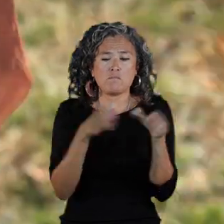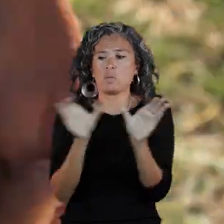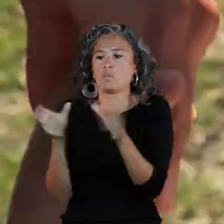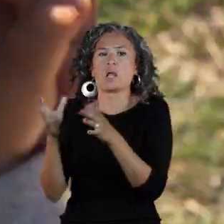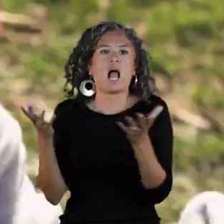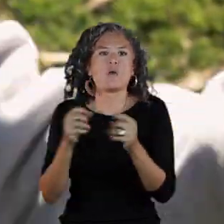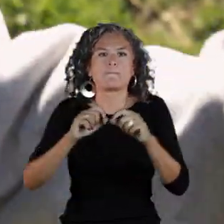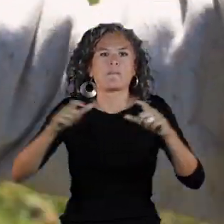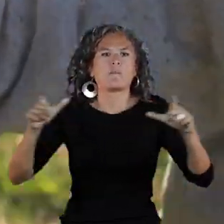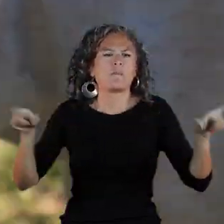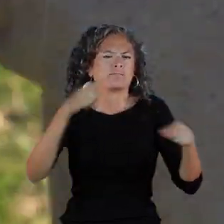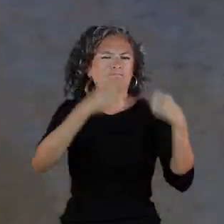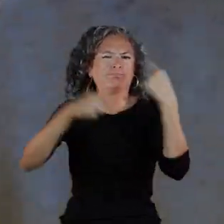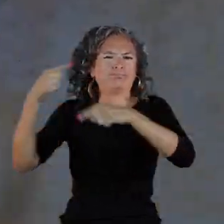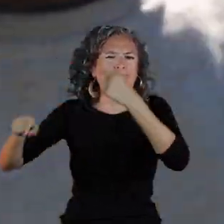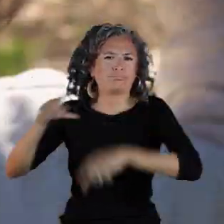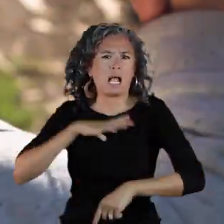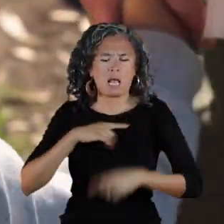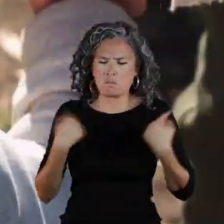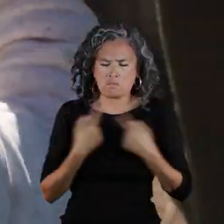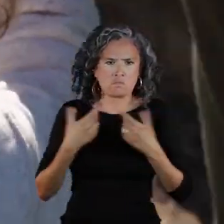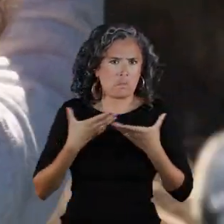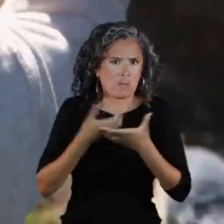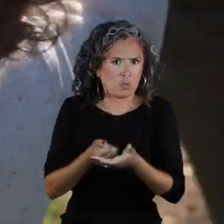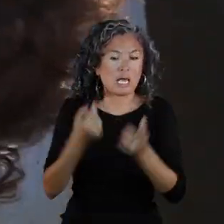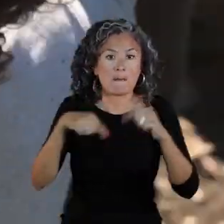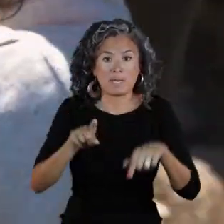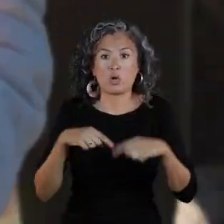vez más complejas y diversas.